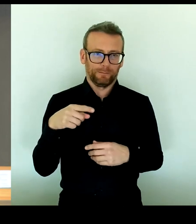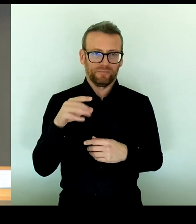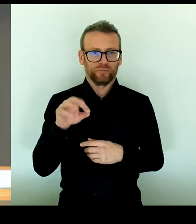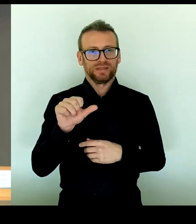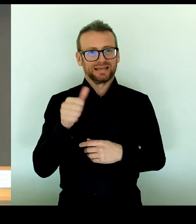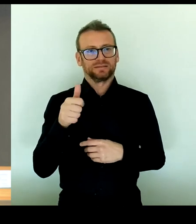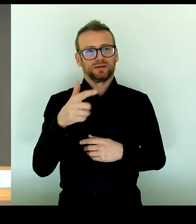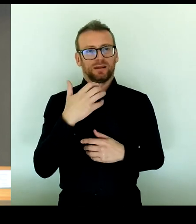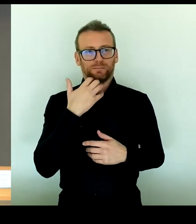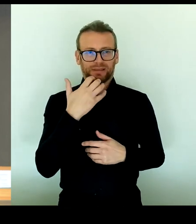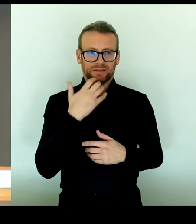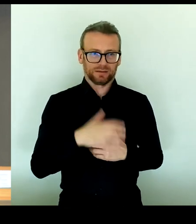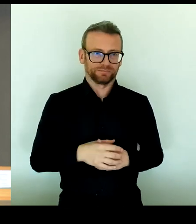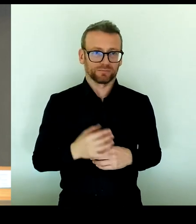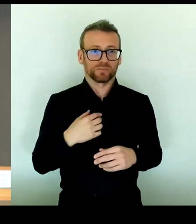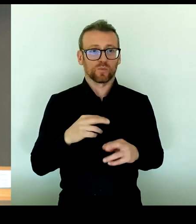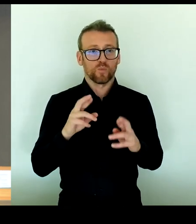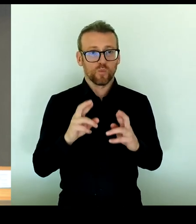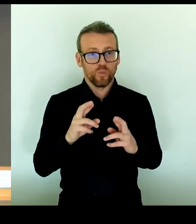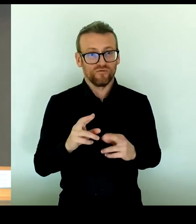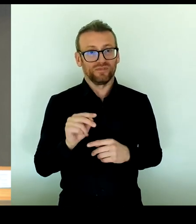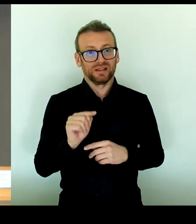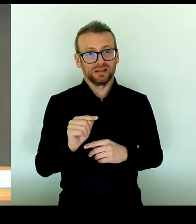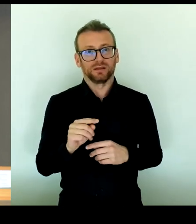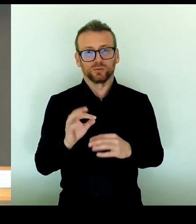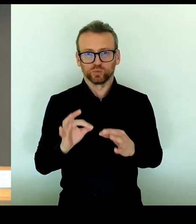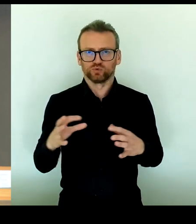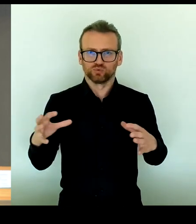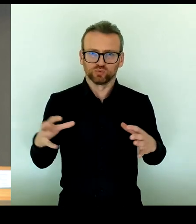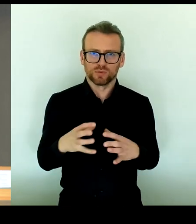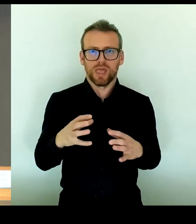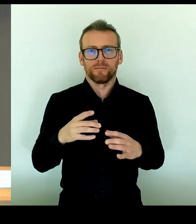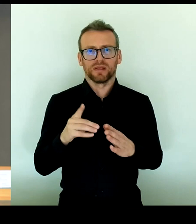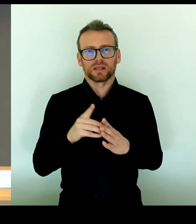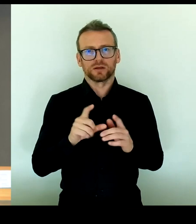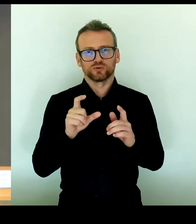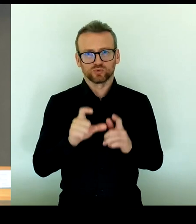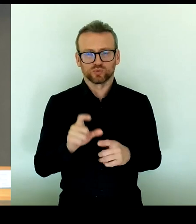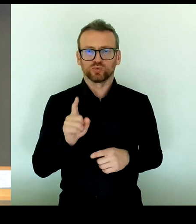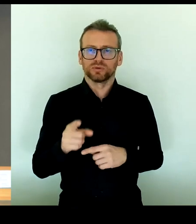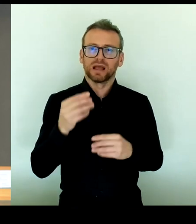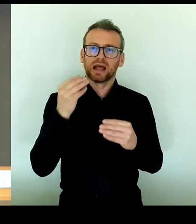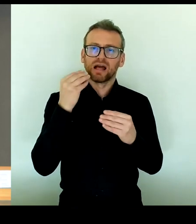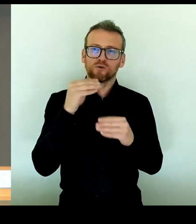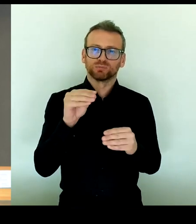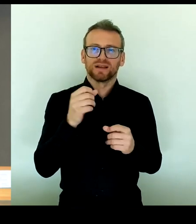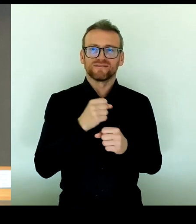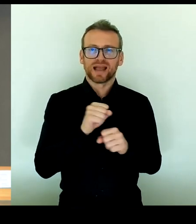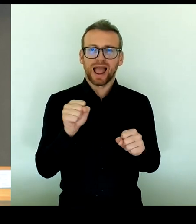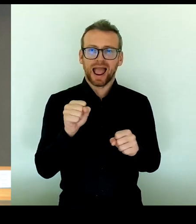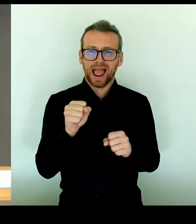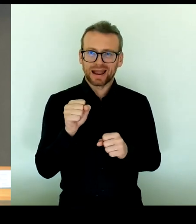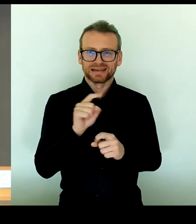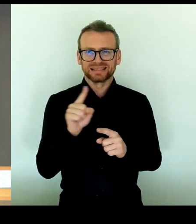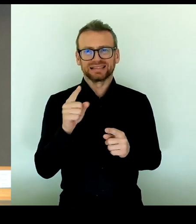Antrag der Fraktion der CDU Drucksache 19 819 Verkehrskonzepte für Neubauvorhaben in der Beratung